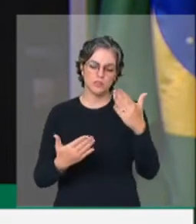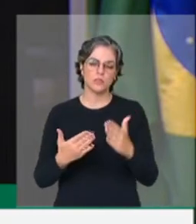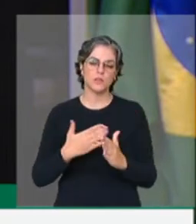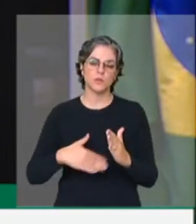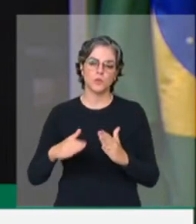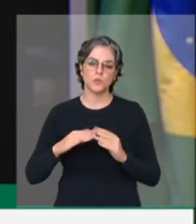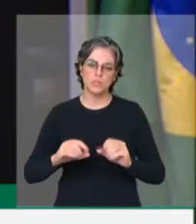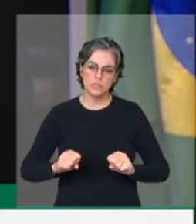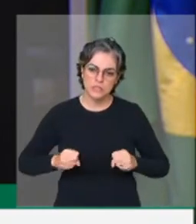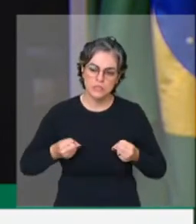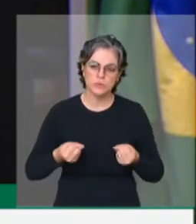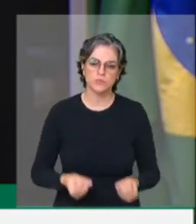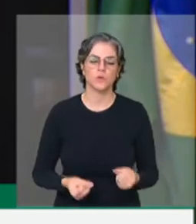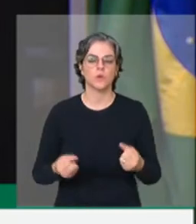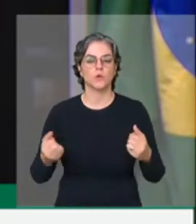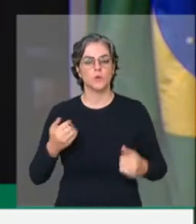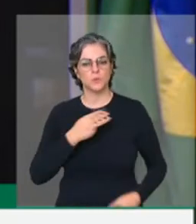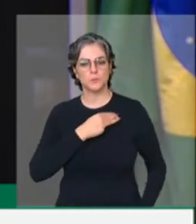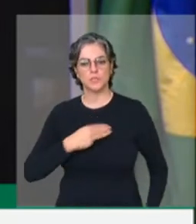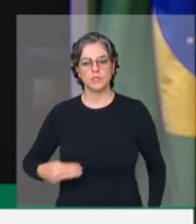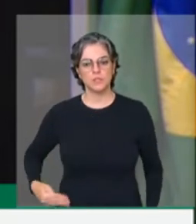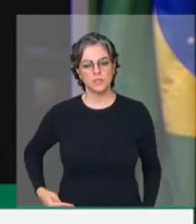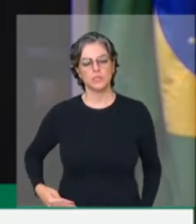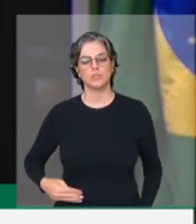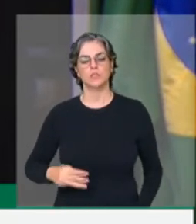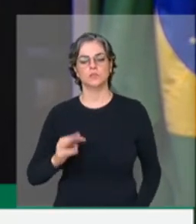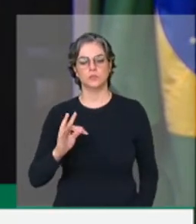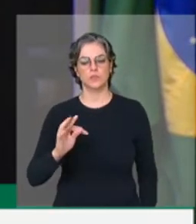ESFORÇO DO MINISTRO TARCÍ SIO, DA INFRAESTRUTURA, PARA REVERTER UMA DECISÃO JUDICIAL